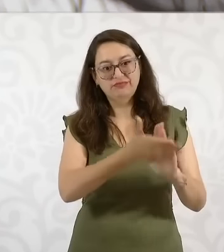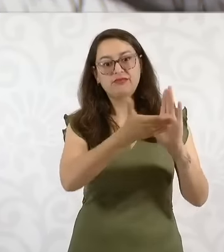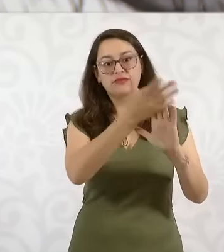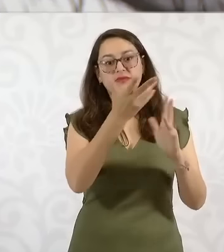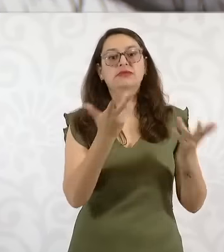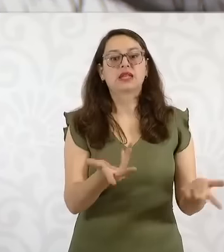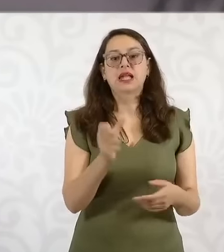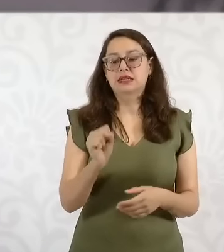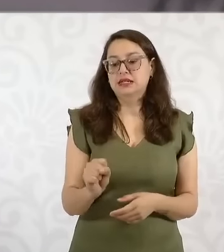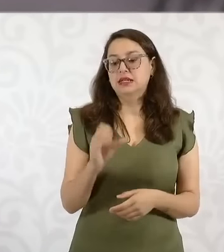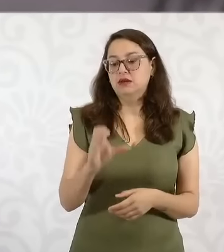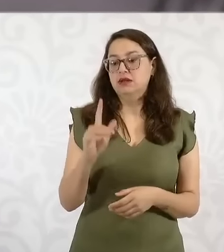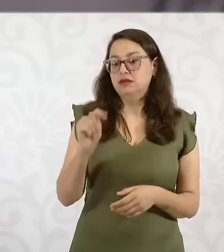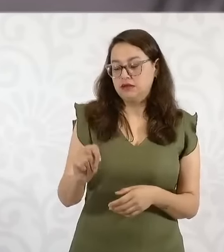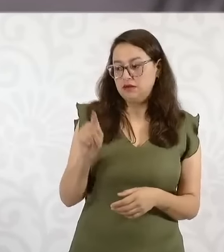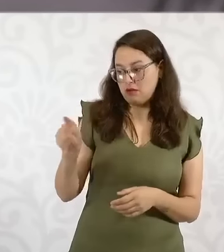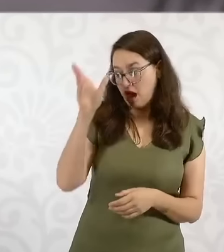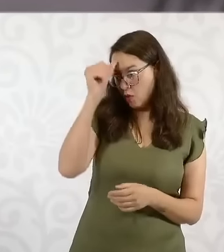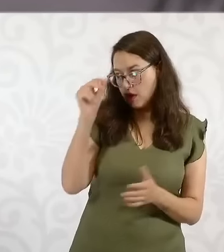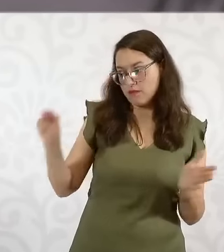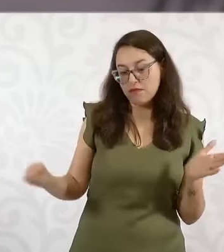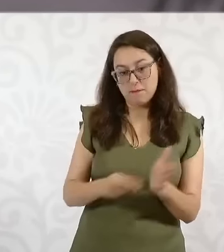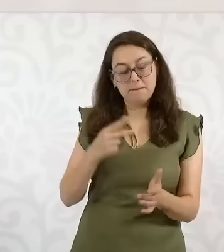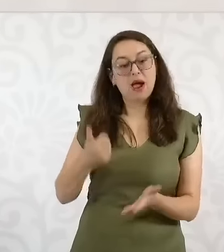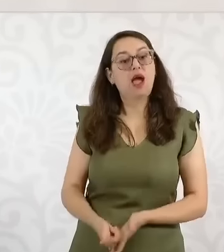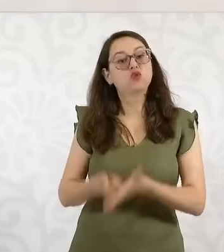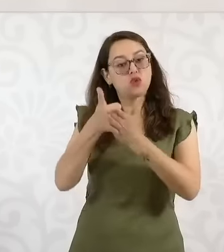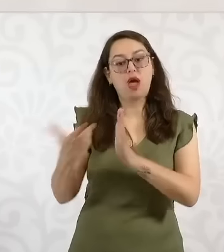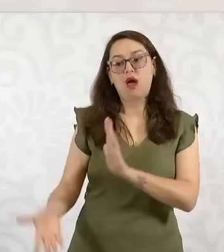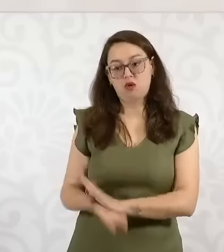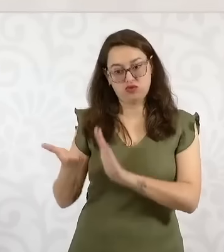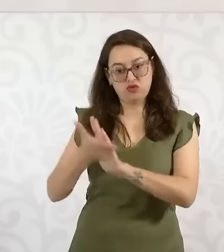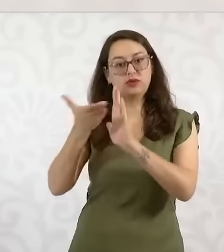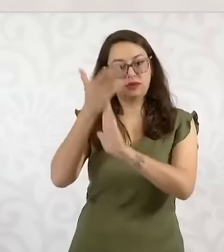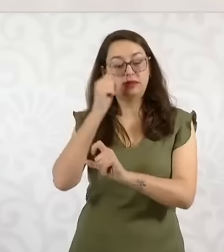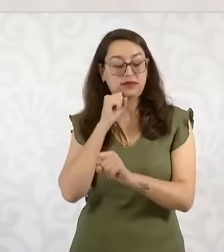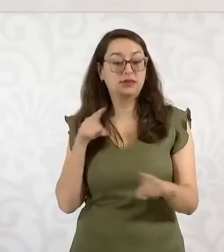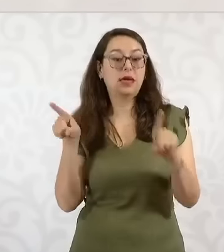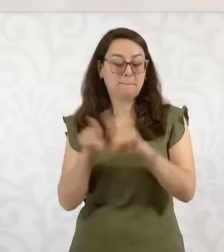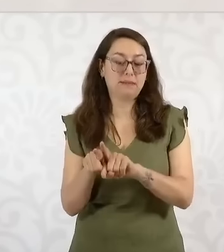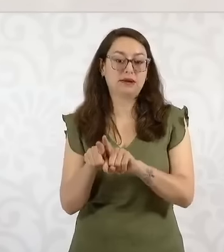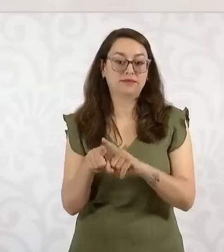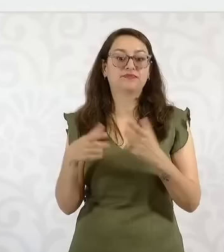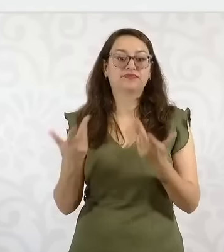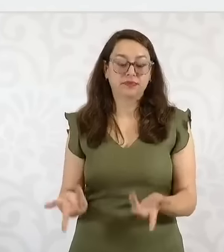de Infraestructura, Comunicaciones y Transportes para que sea ese ICT quien construya los centros